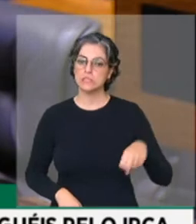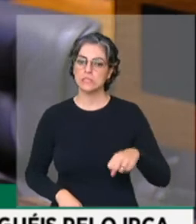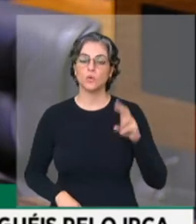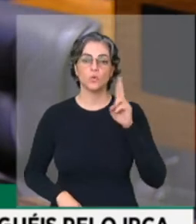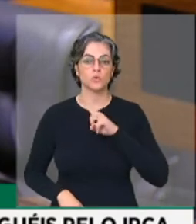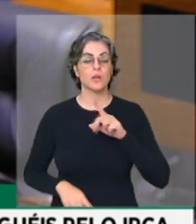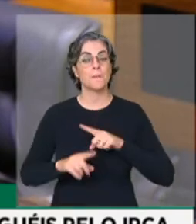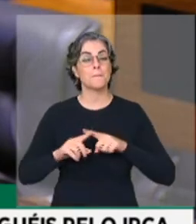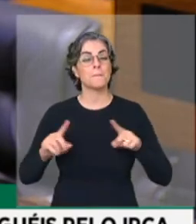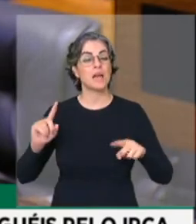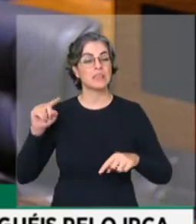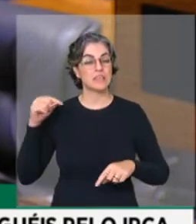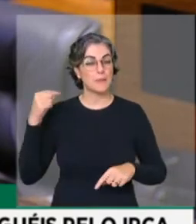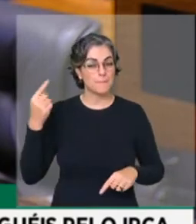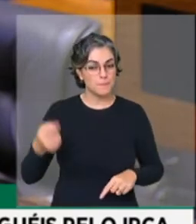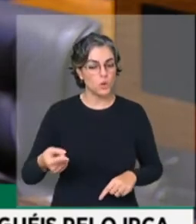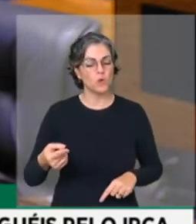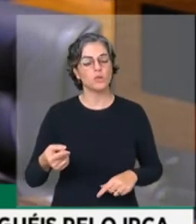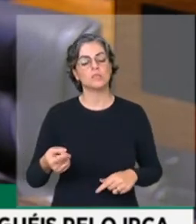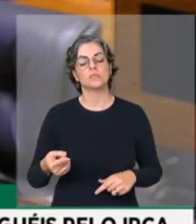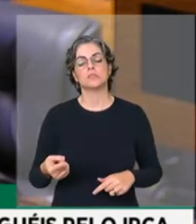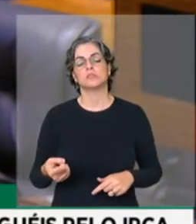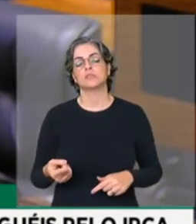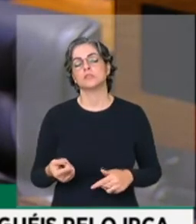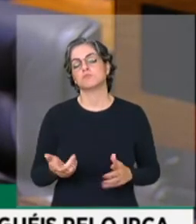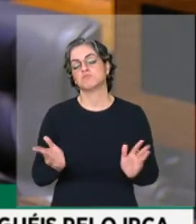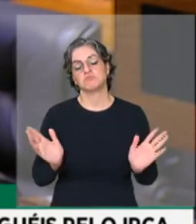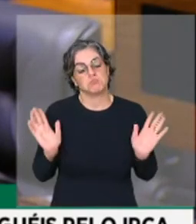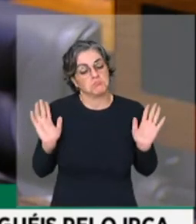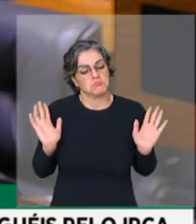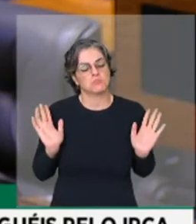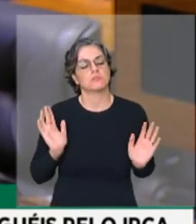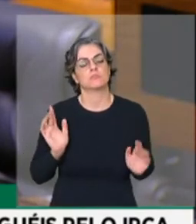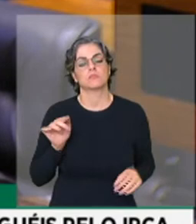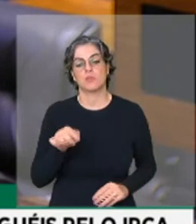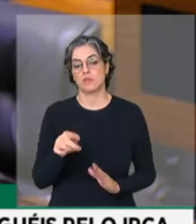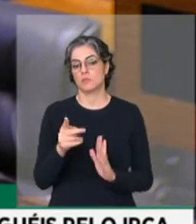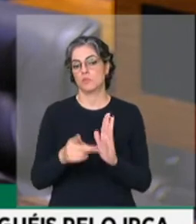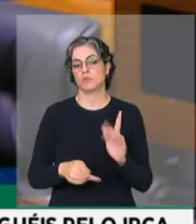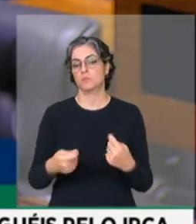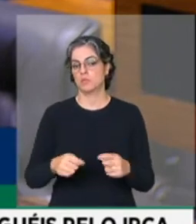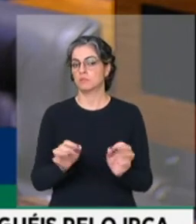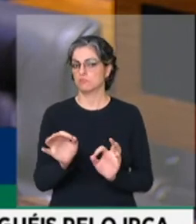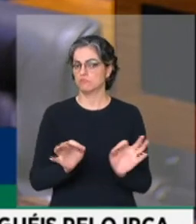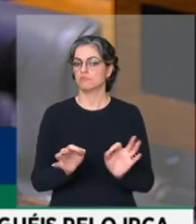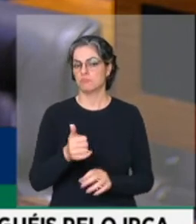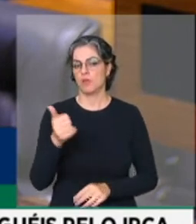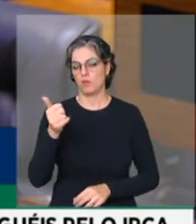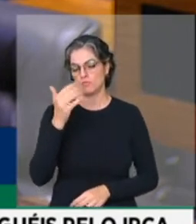SIM NA URGÊNCIA. MAS NO MÉRITO ELE TISO DIZ QUE O PROJETO NECESSITA DE APERFEIÇ OAMENTO.